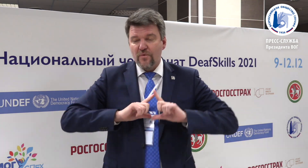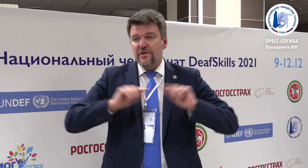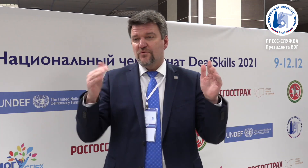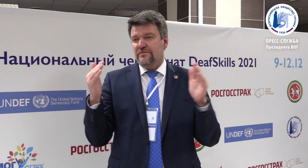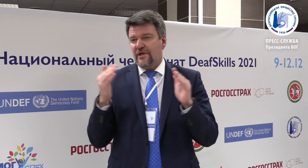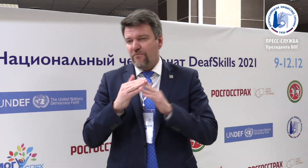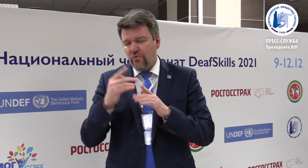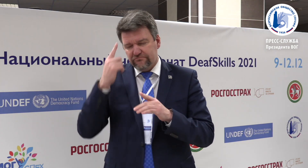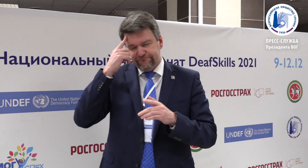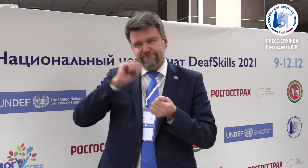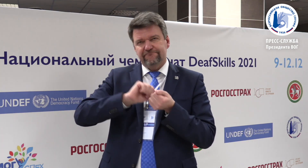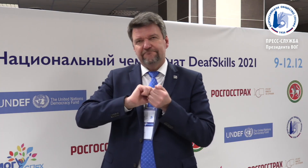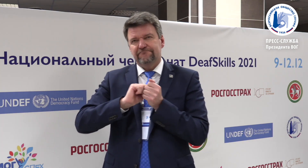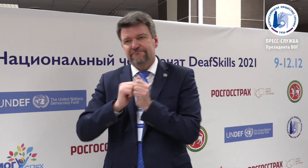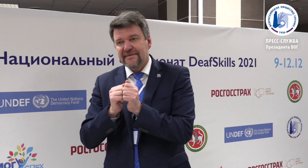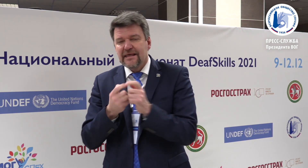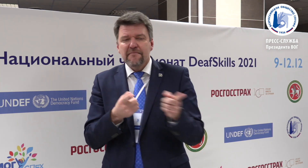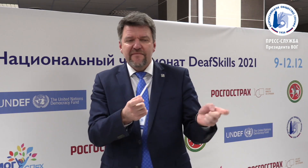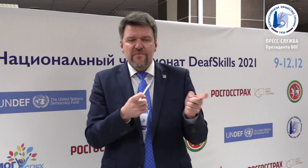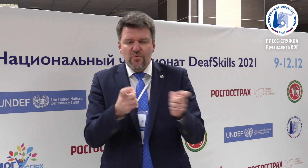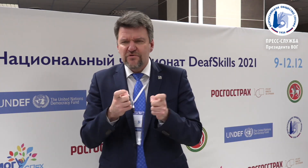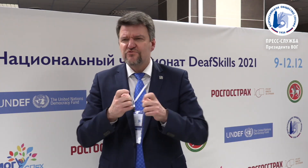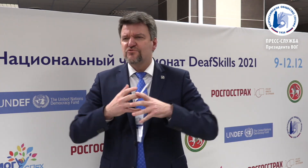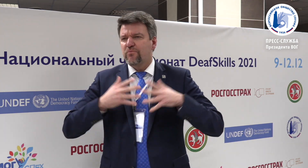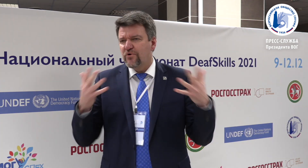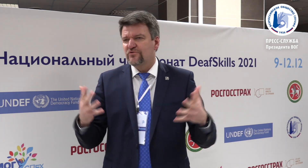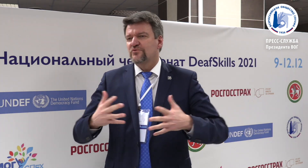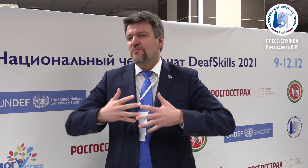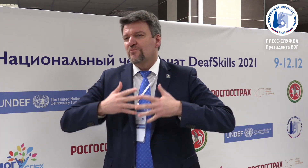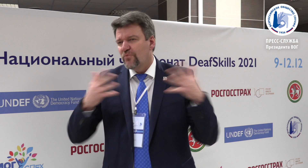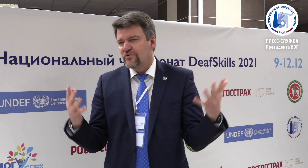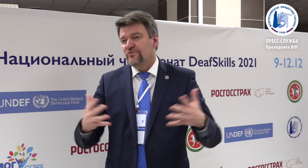уедут домой под впечатлением, а затем привлекут все больше и больше ребят